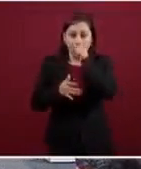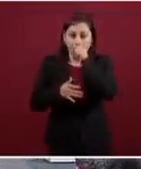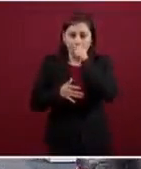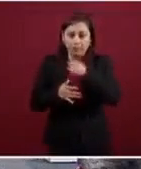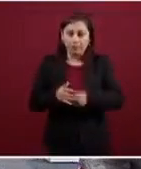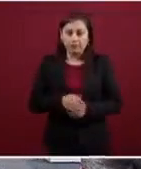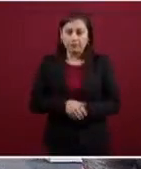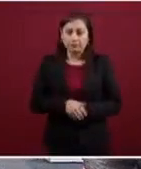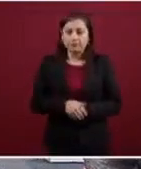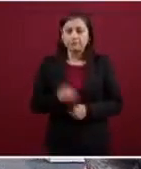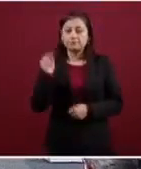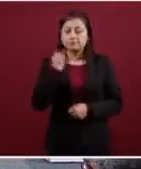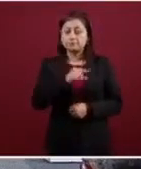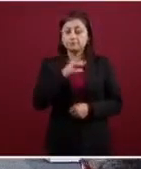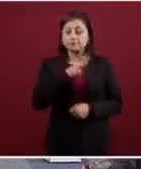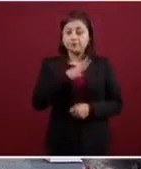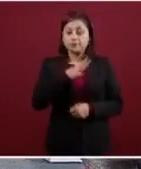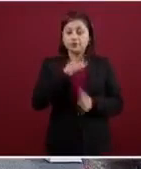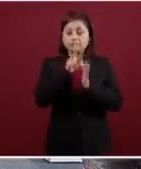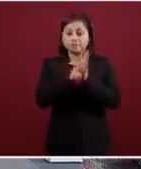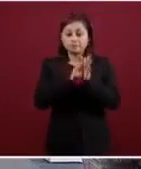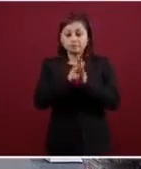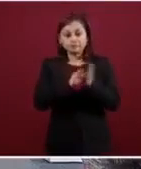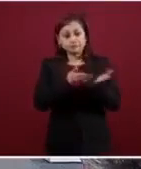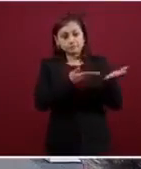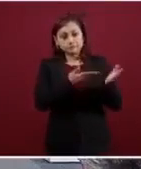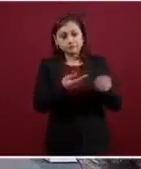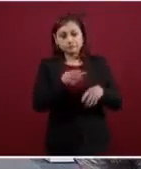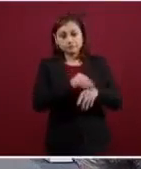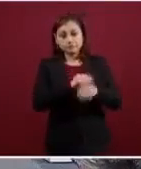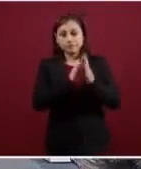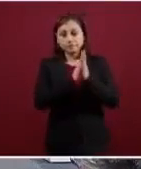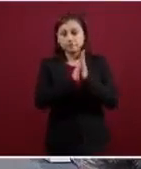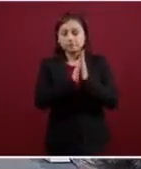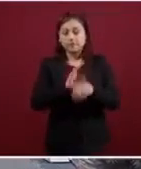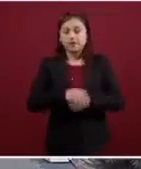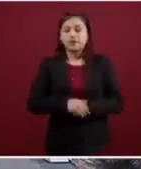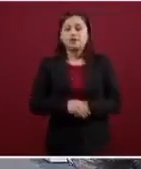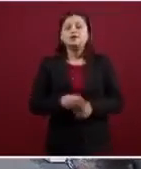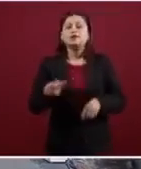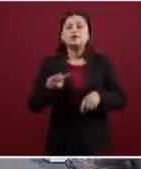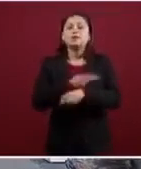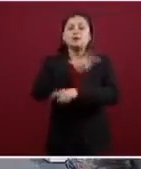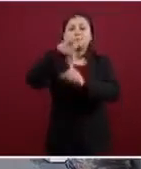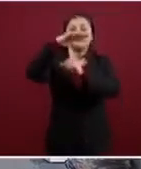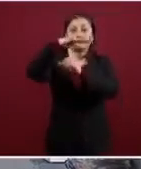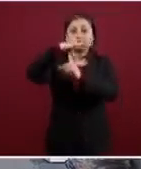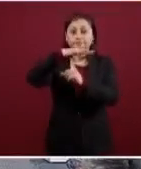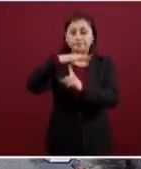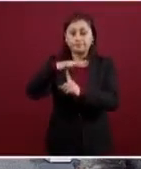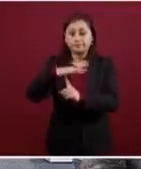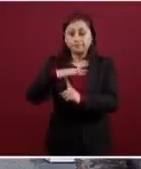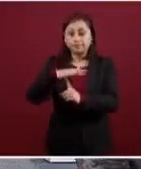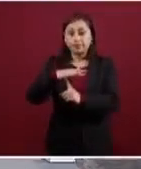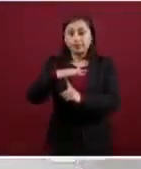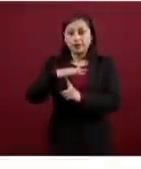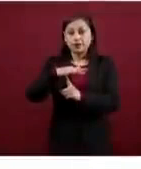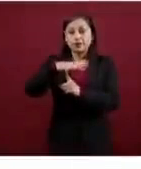Aquí tenemos un video, por favor del momento en que el primer helicóptero el MD empieza